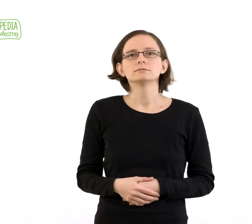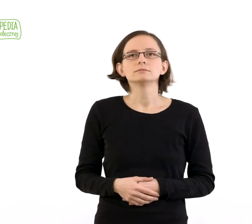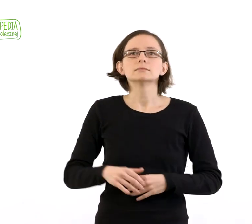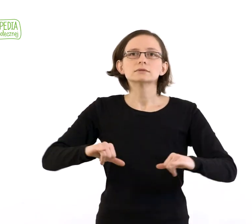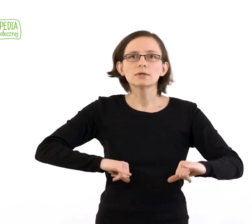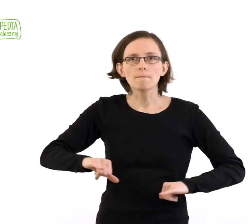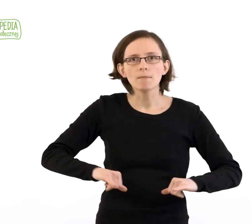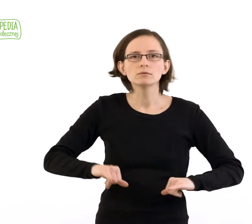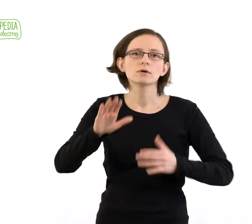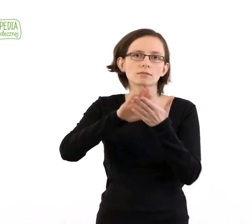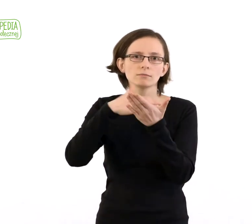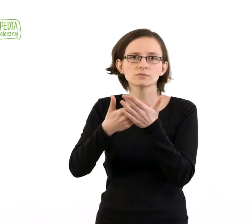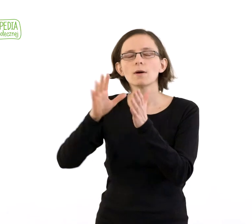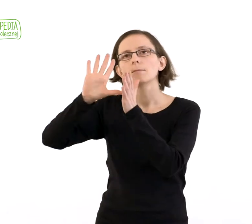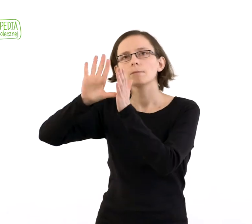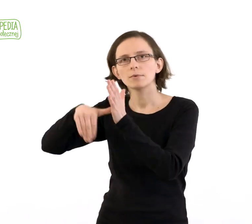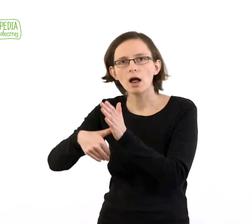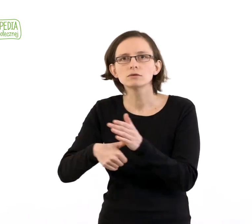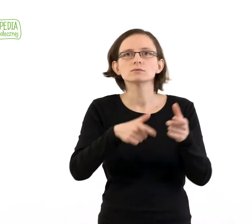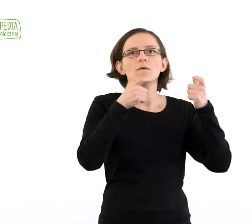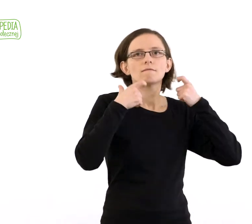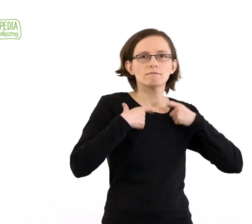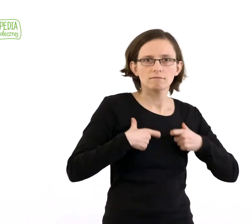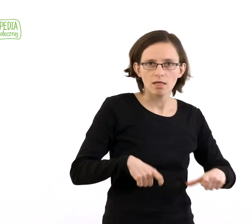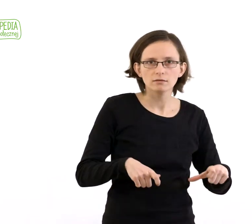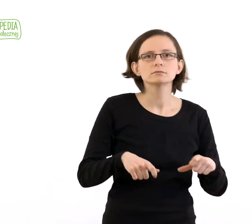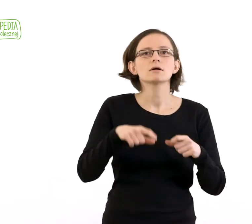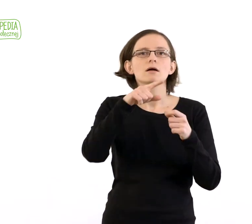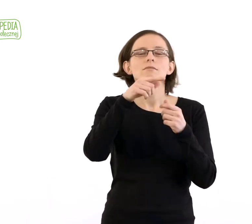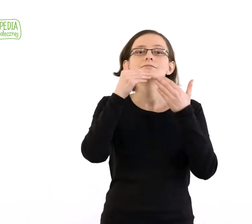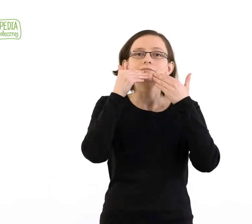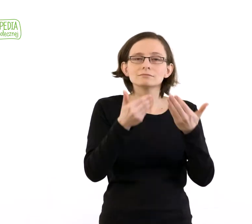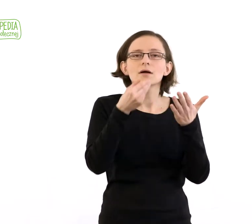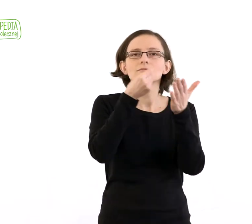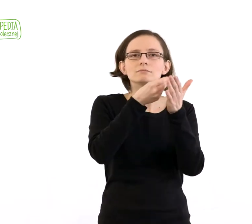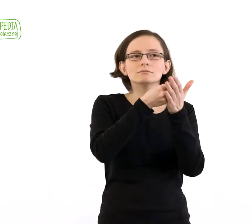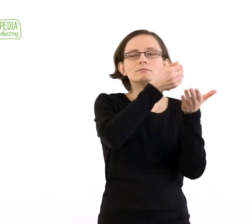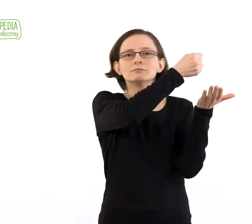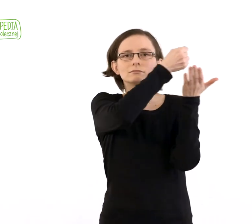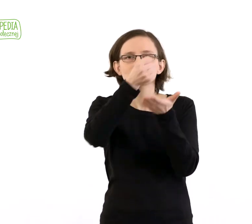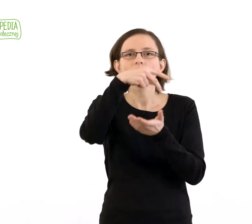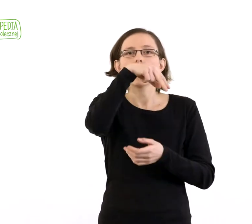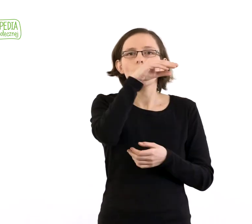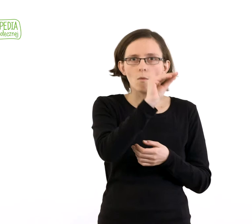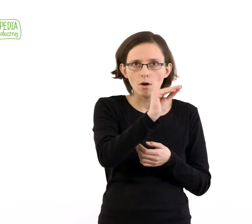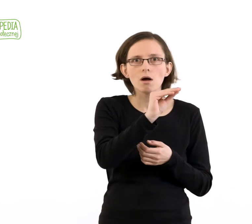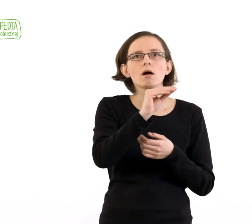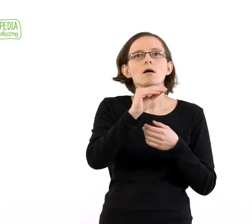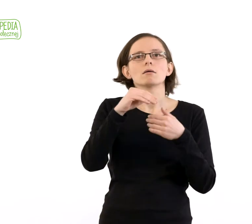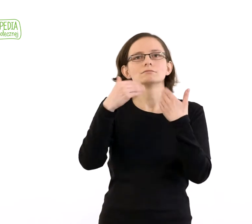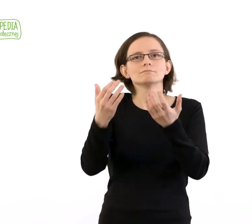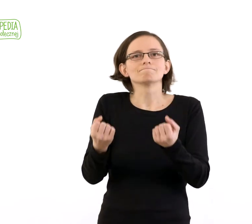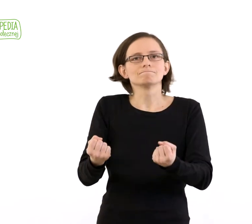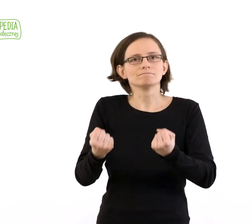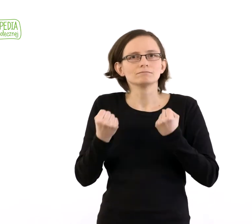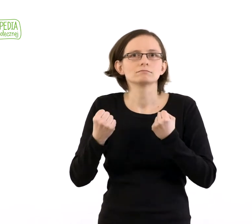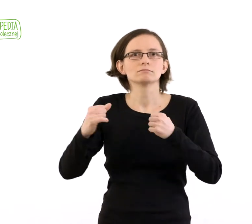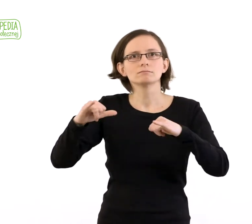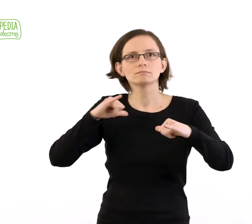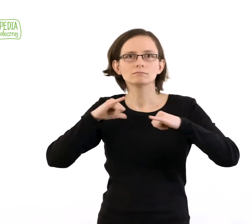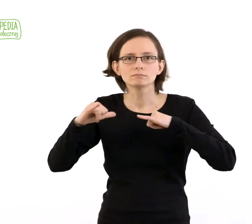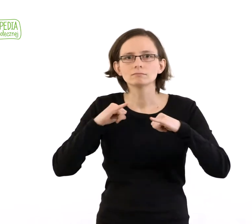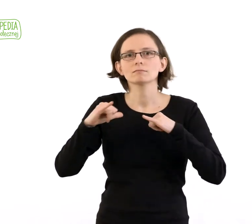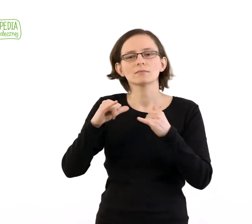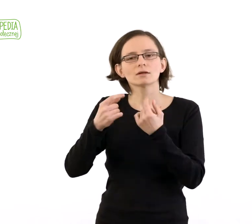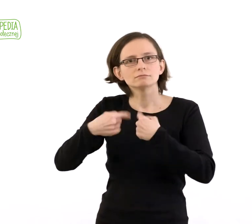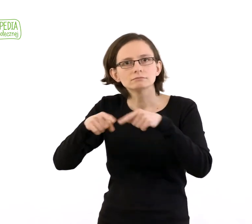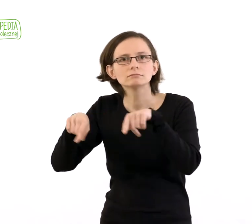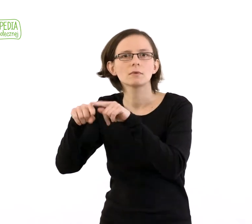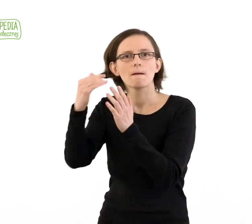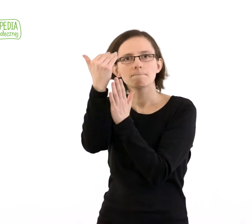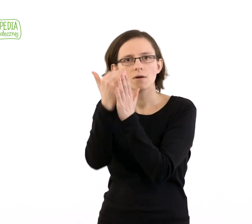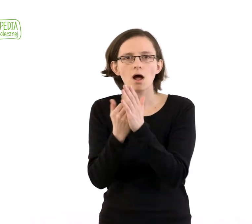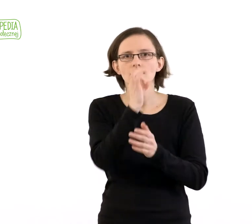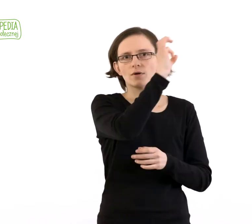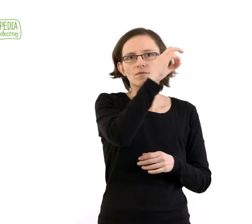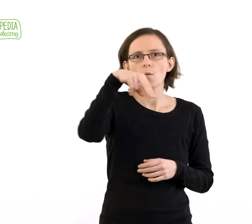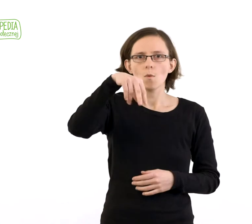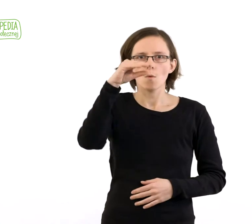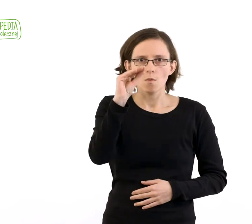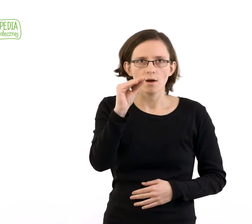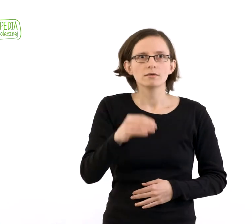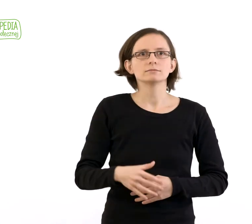umocnienie roli samorządów regionalnych i lokalnych w realizacji i wykorzystaniu funduszy UE.